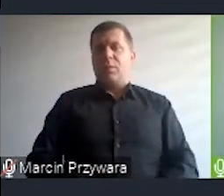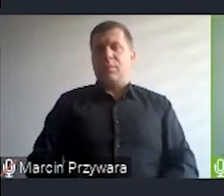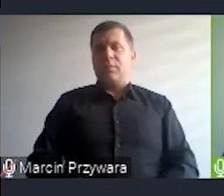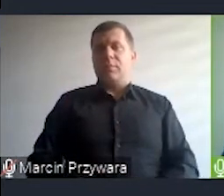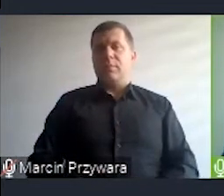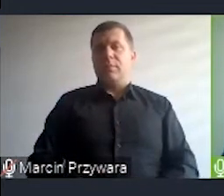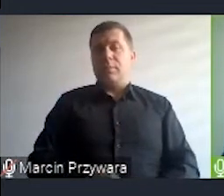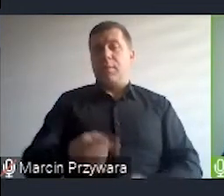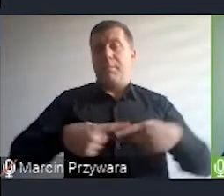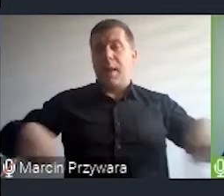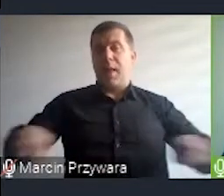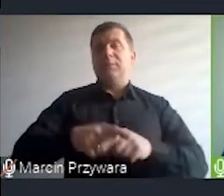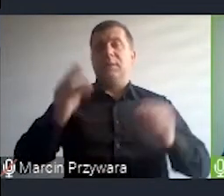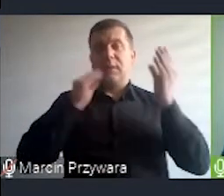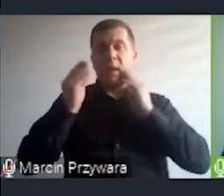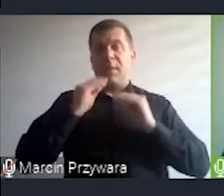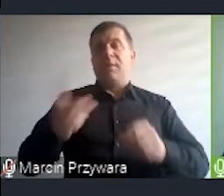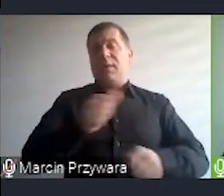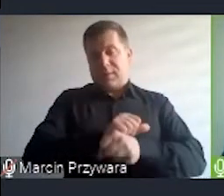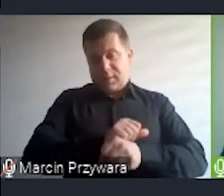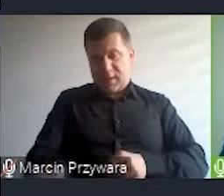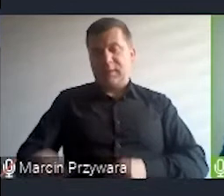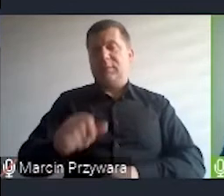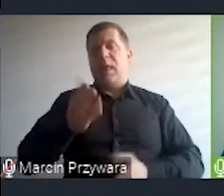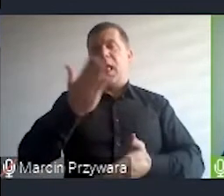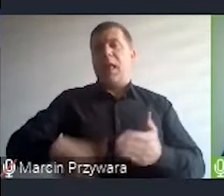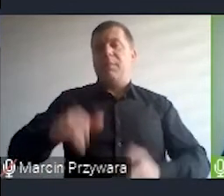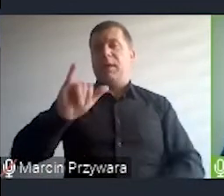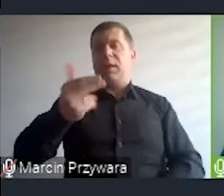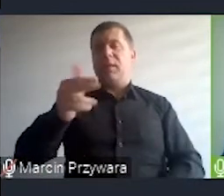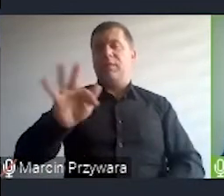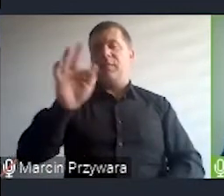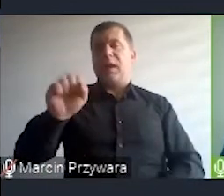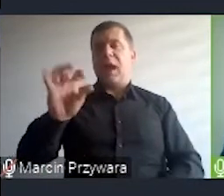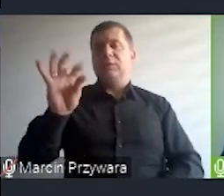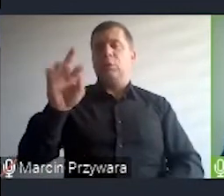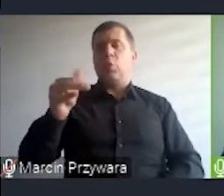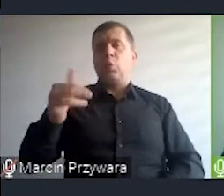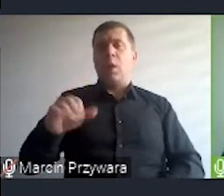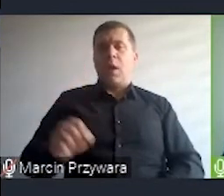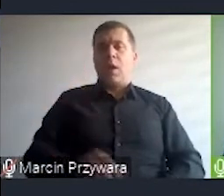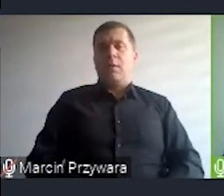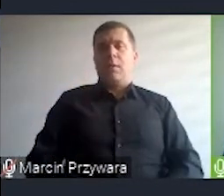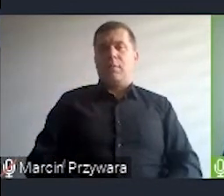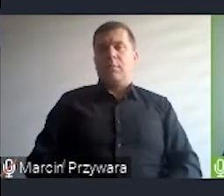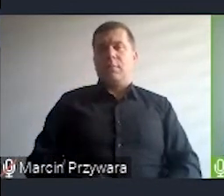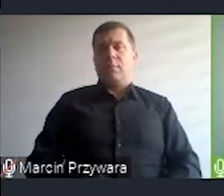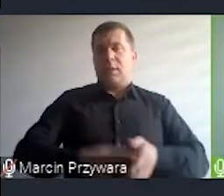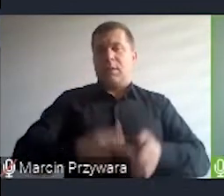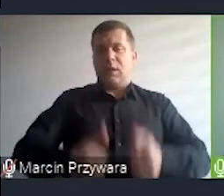I w takim razie plac zabaw jest elementem infrastruktury na stałe przytwierdzonym do nieruchomości –